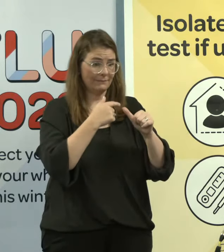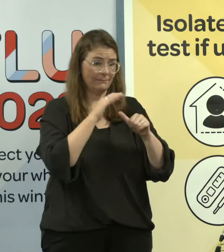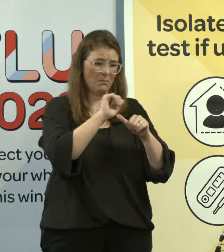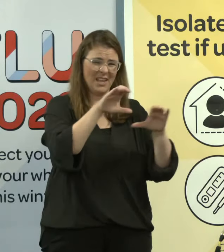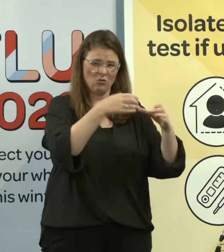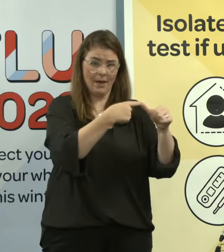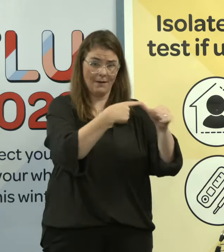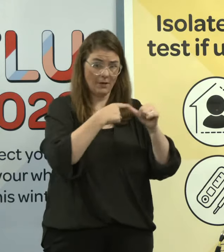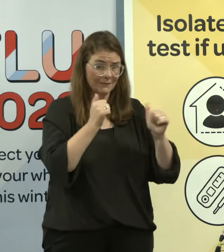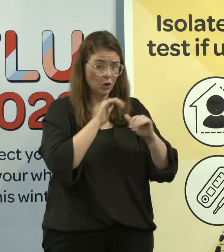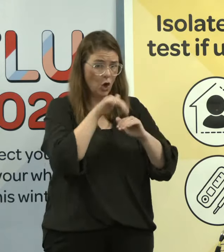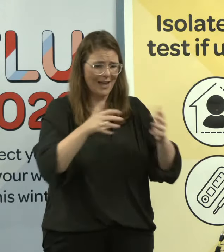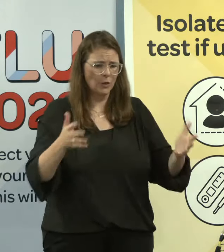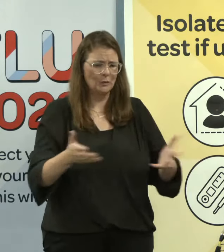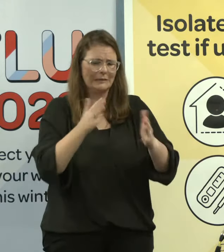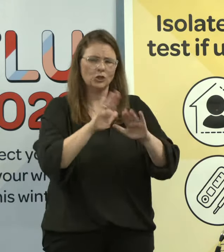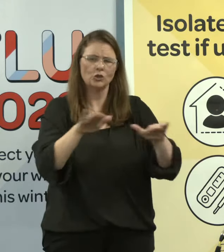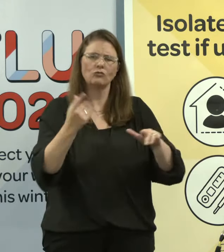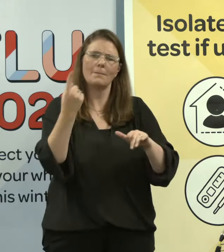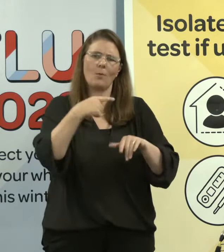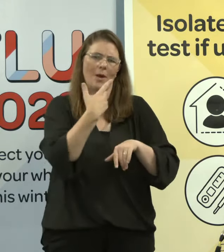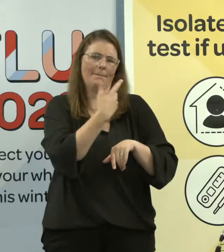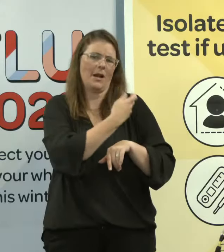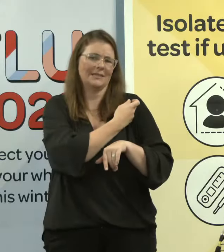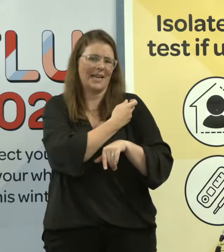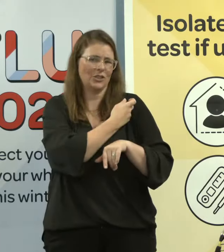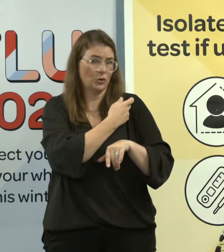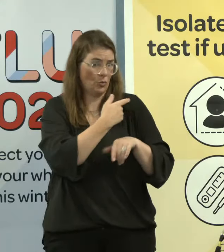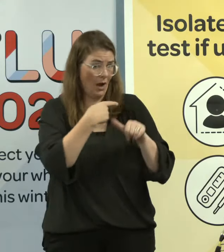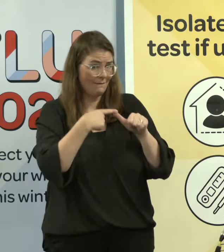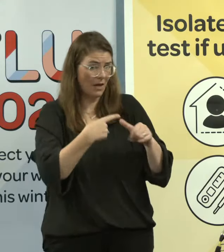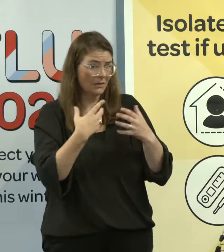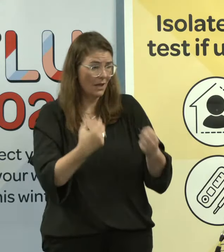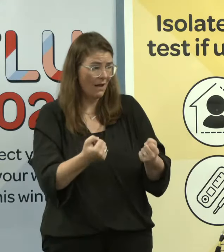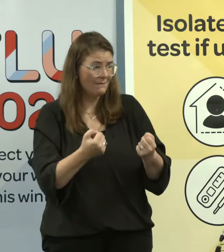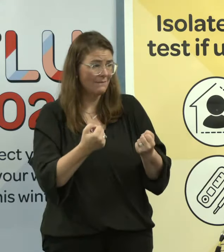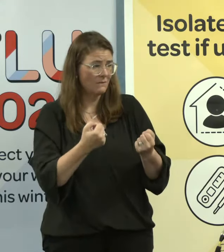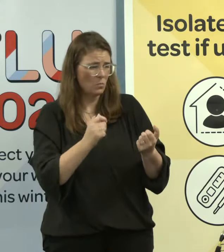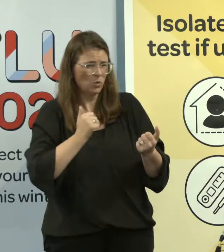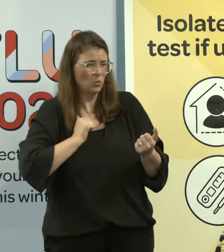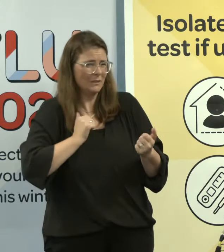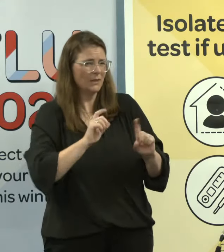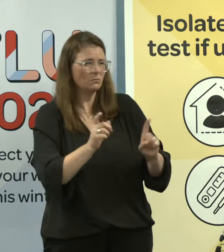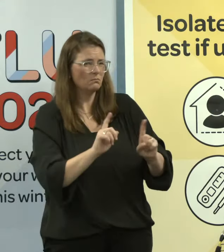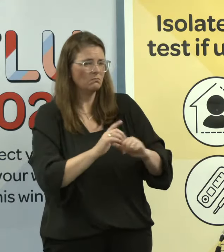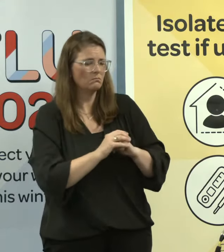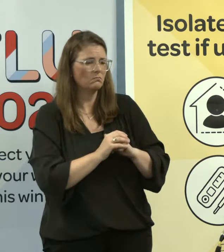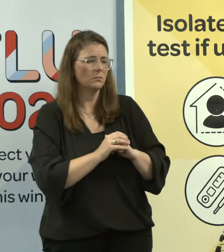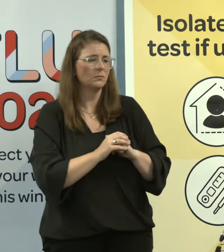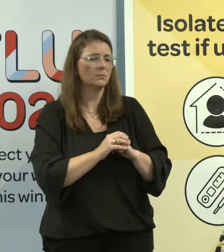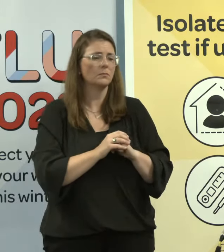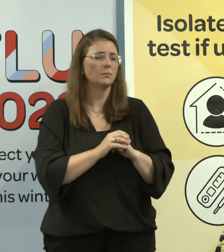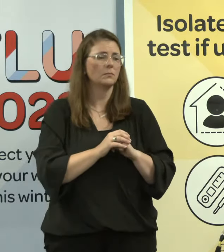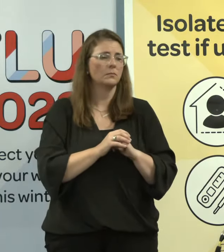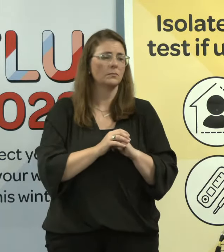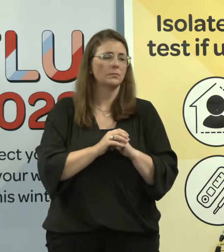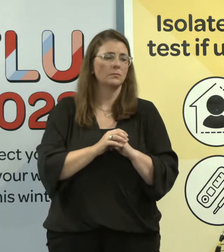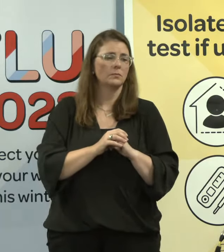titiro ana ki te mahi mo te whakaheke reeti kano kano tamariki. Kua whiwhi koe i etahi